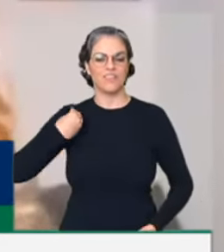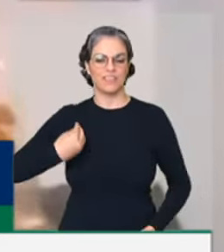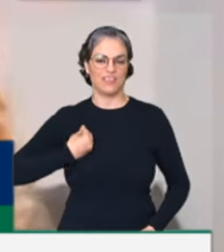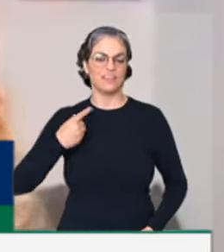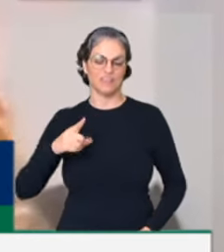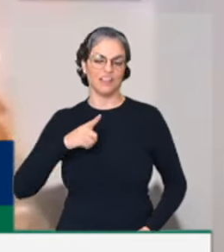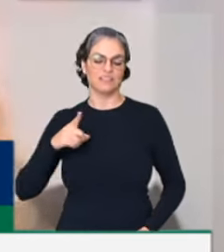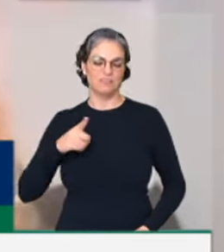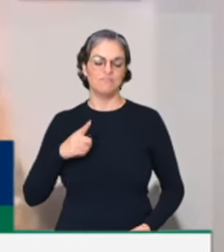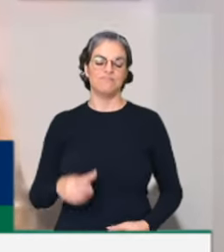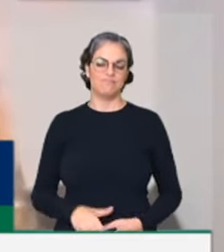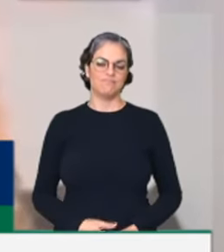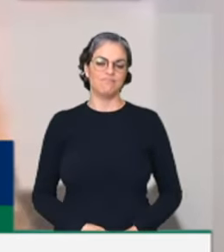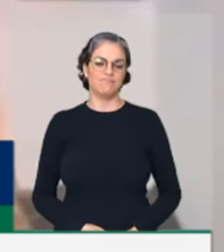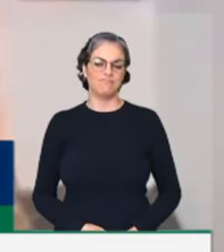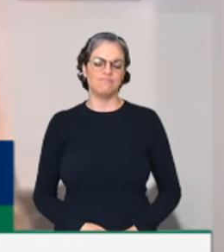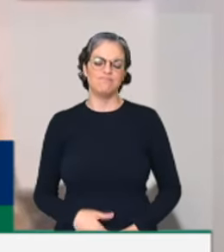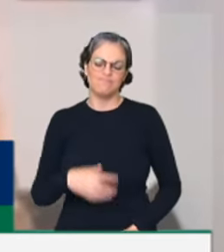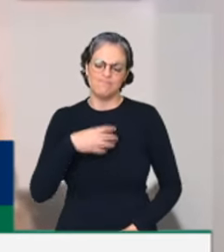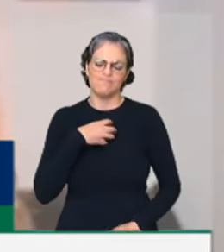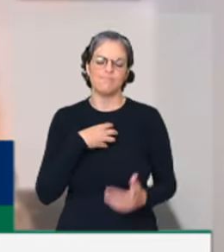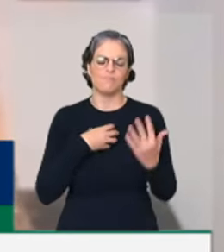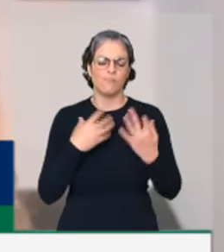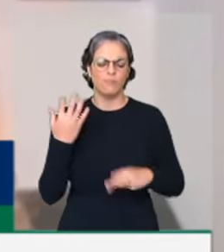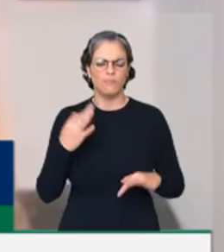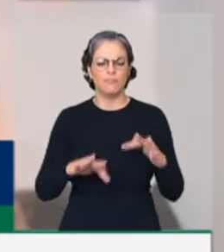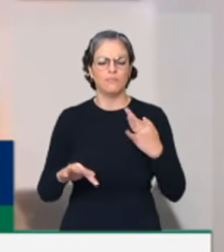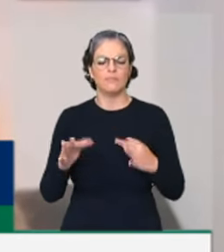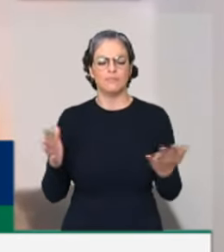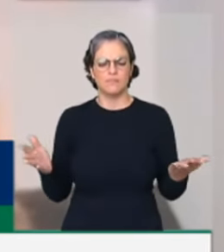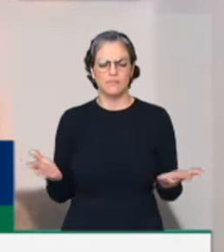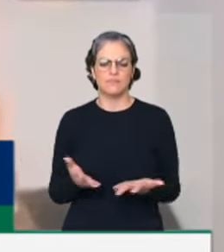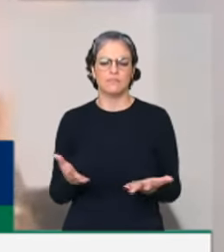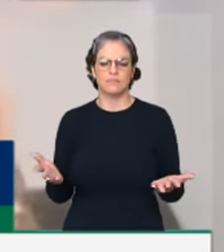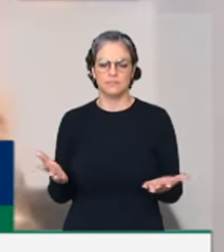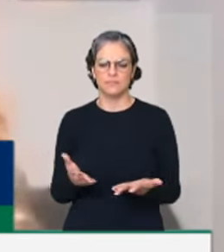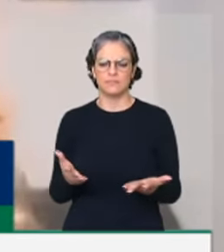POR ISSO É MUITO DOLOROSO VER COMO... ME TOMARAM A VIDA NESSE MOMENTO. AROLDO NÃO TINHA NENHUMA COMORBIDADE.